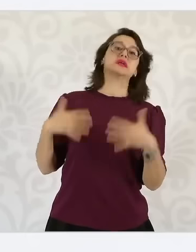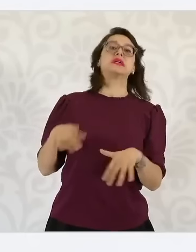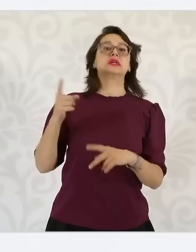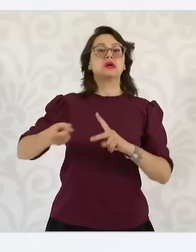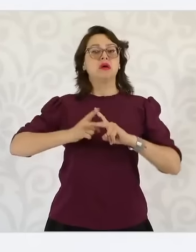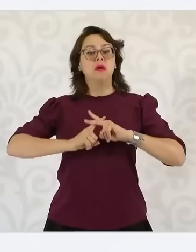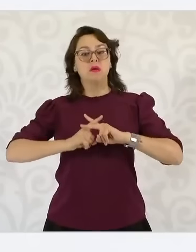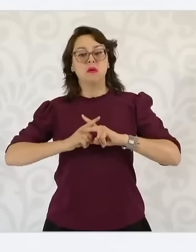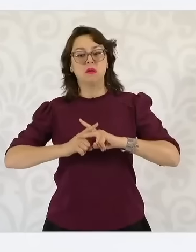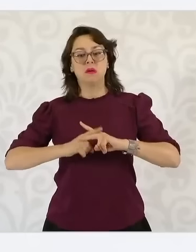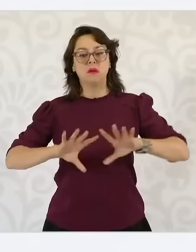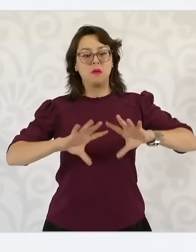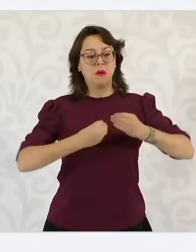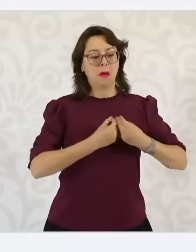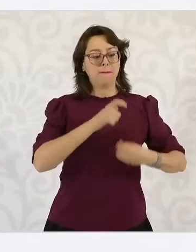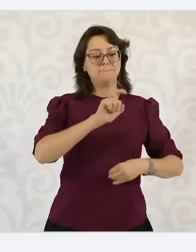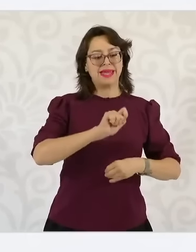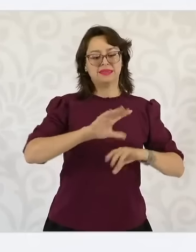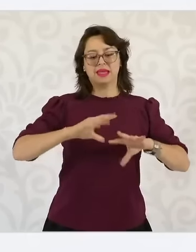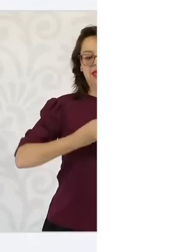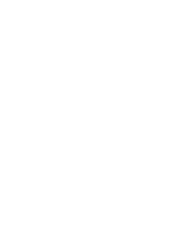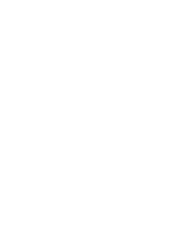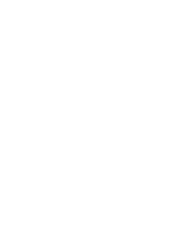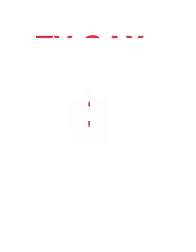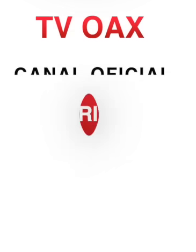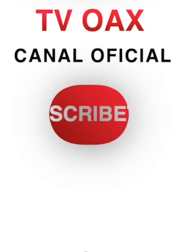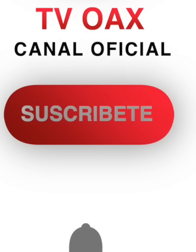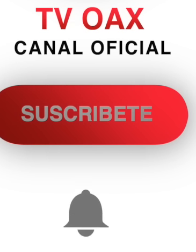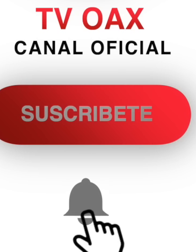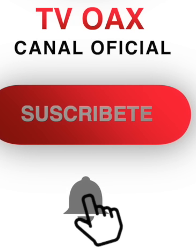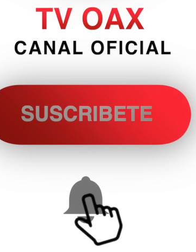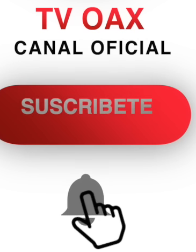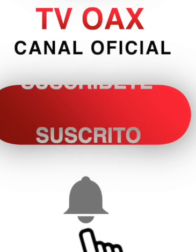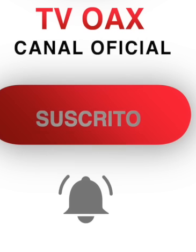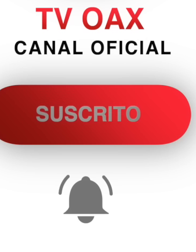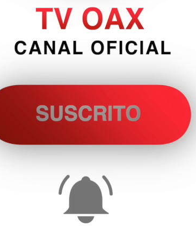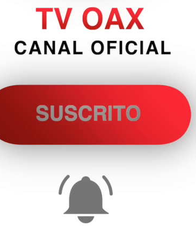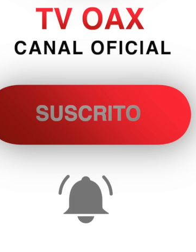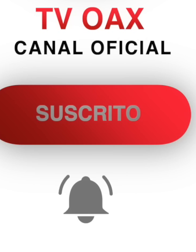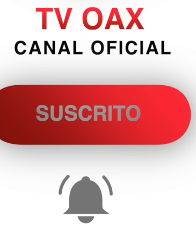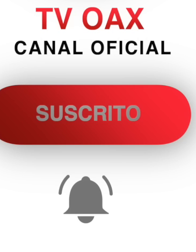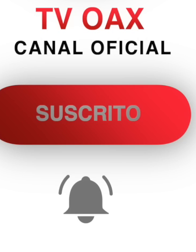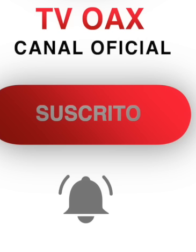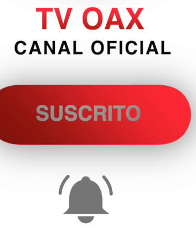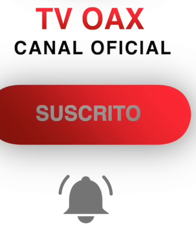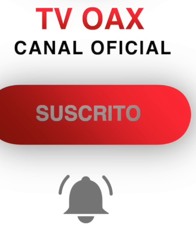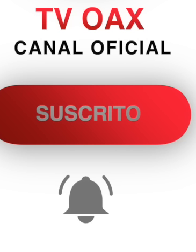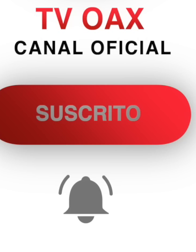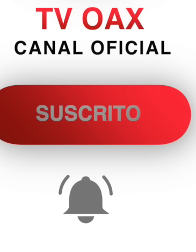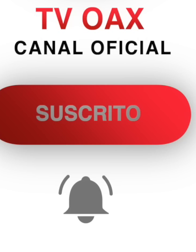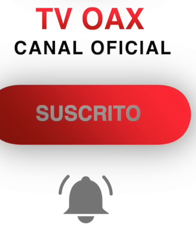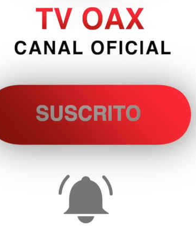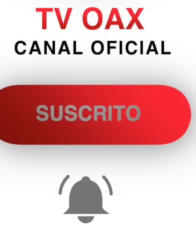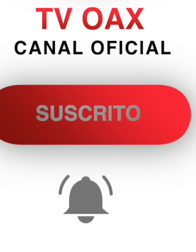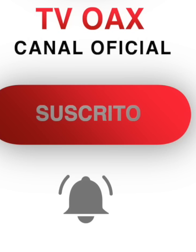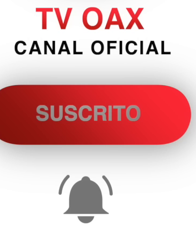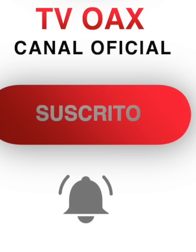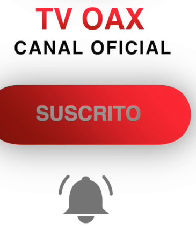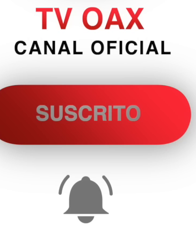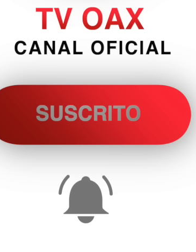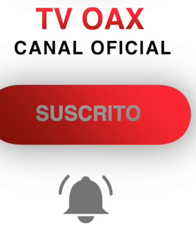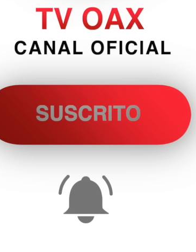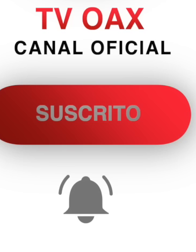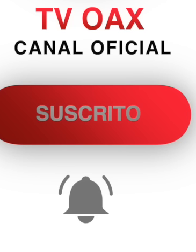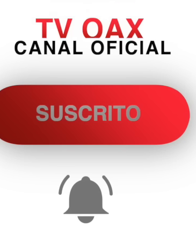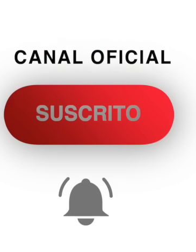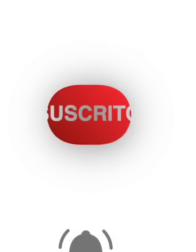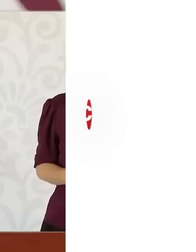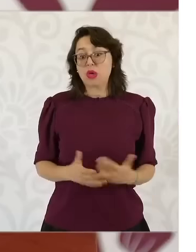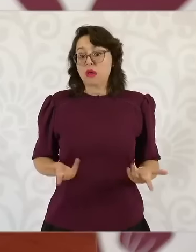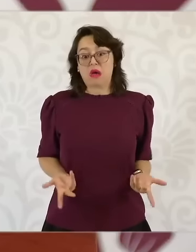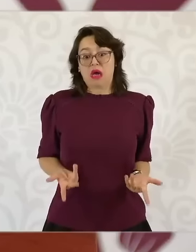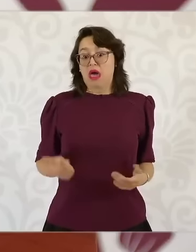números su numeración era de 20 en 20 con el cero de las pocas culturas eh que tenían que usaban el